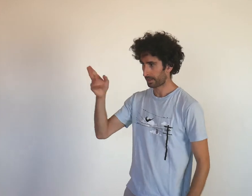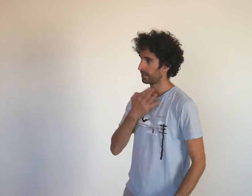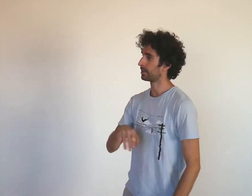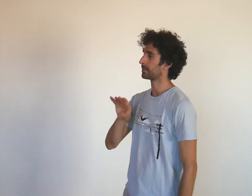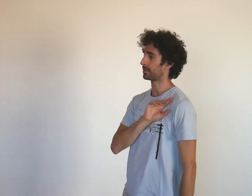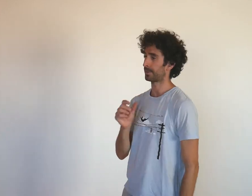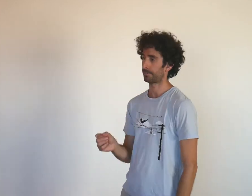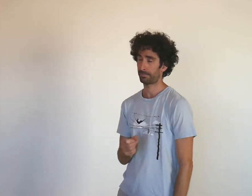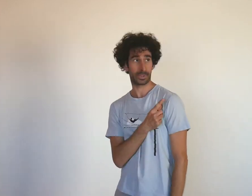est menée par...